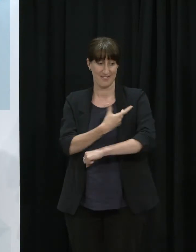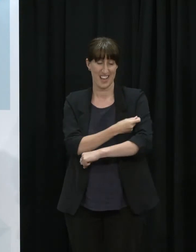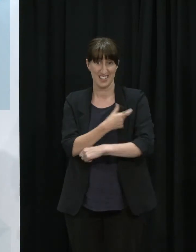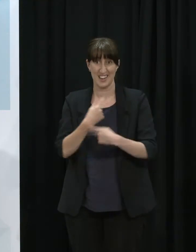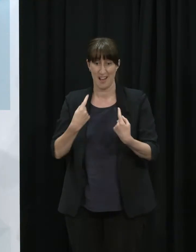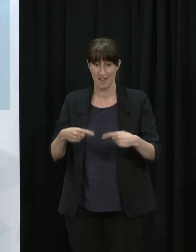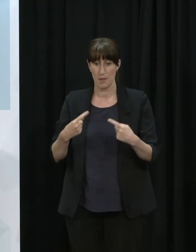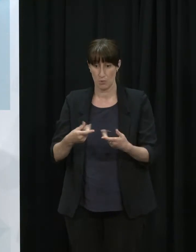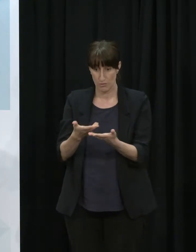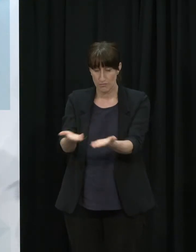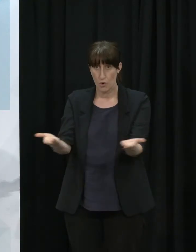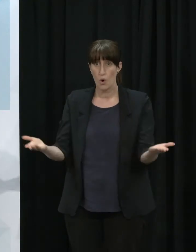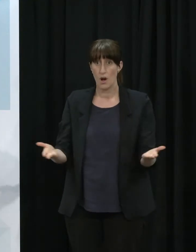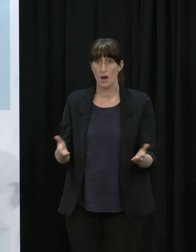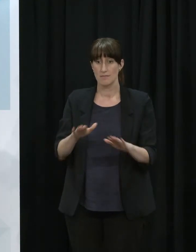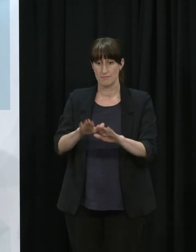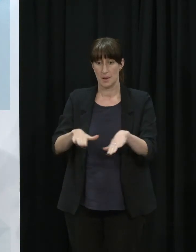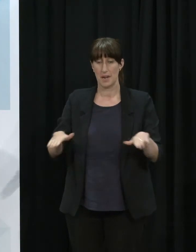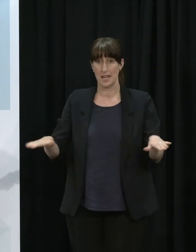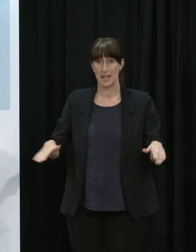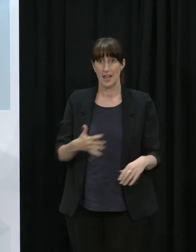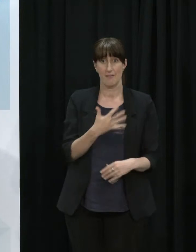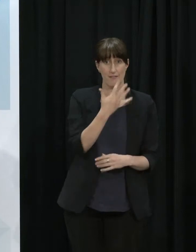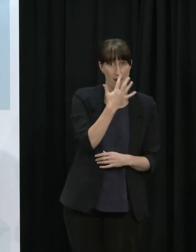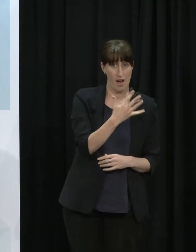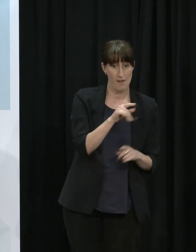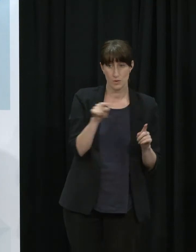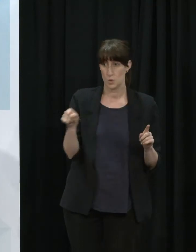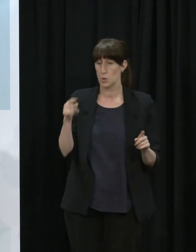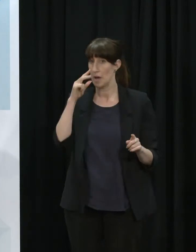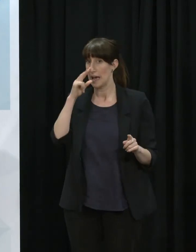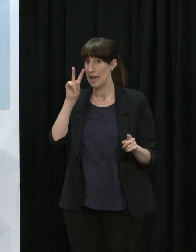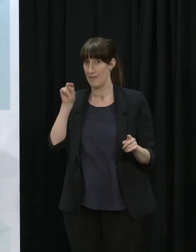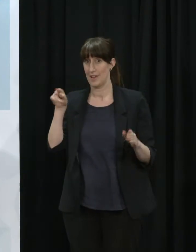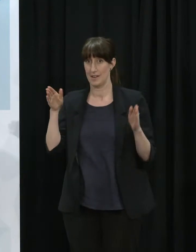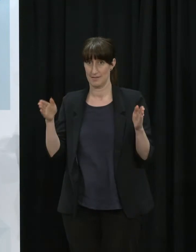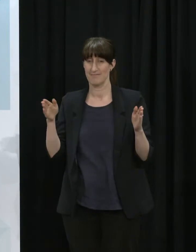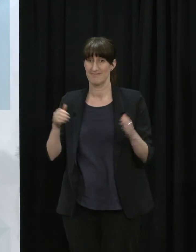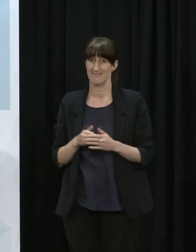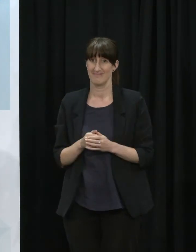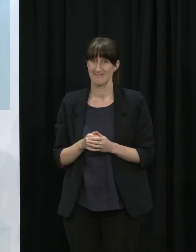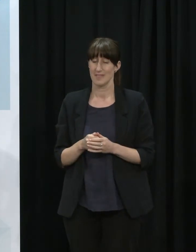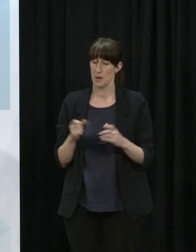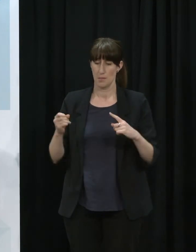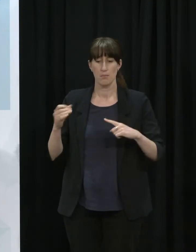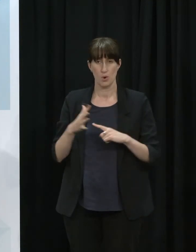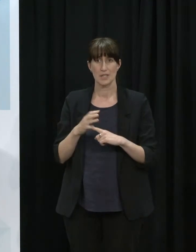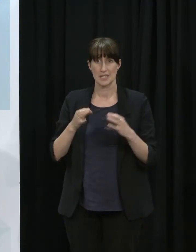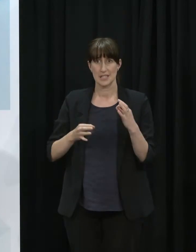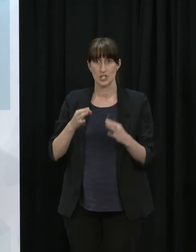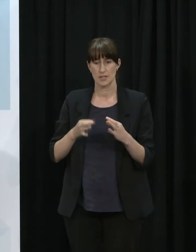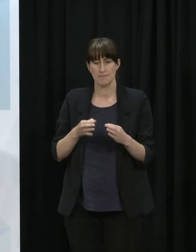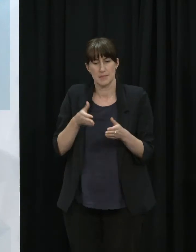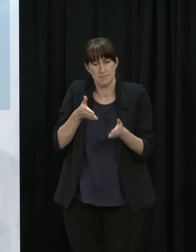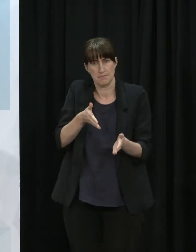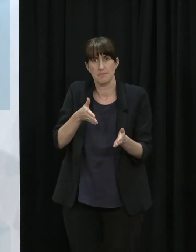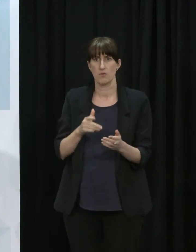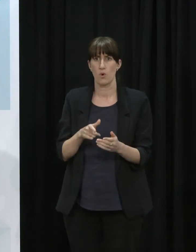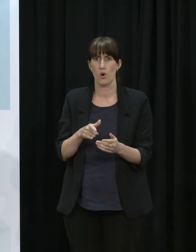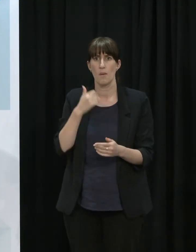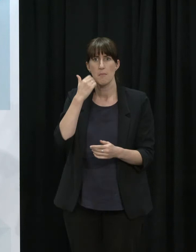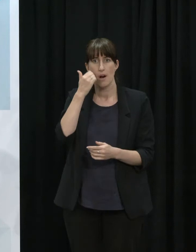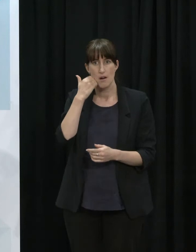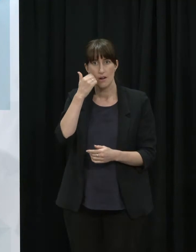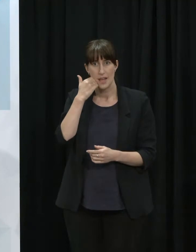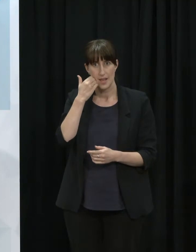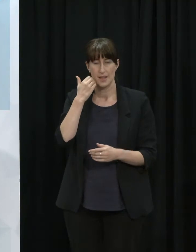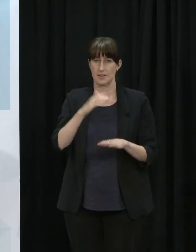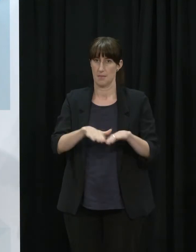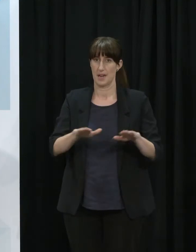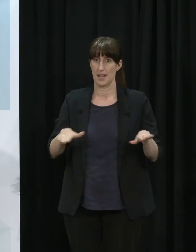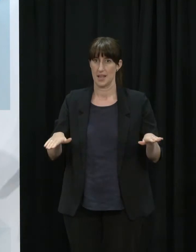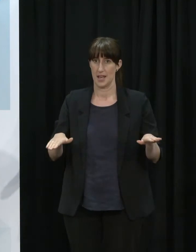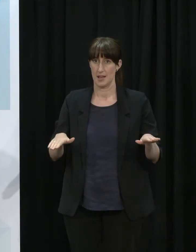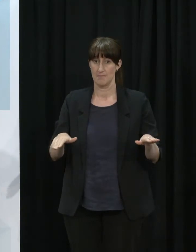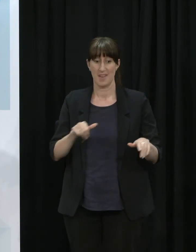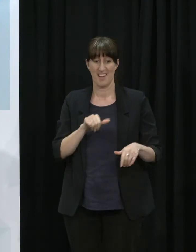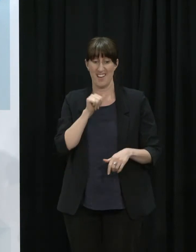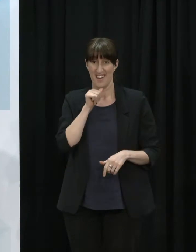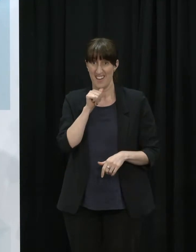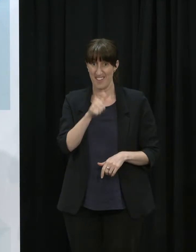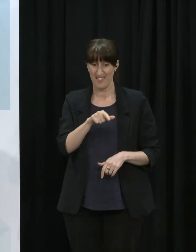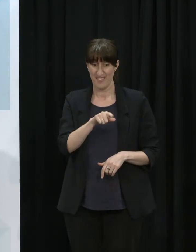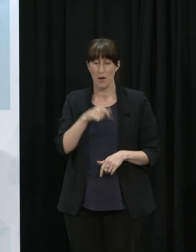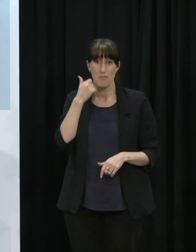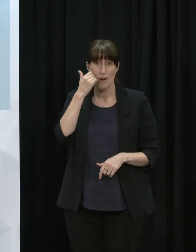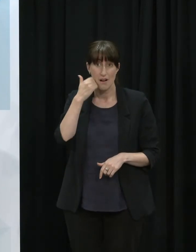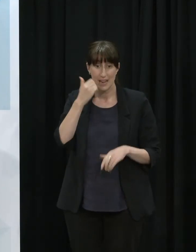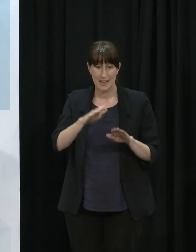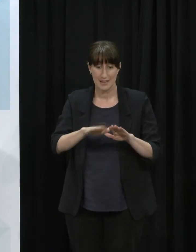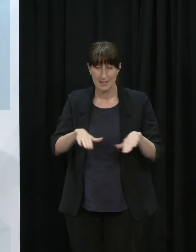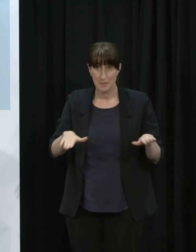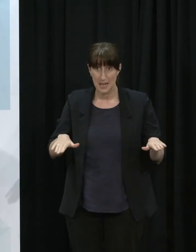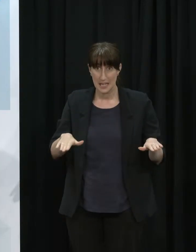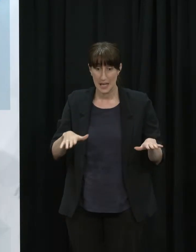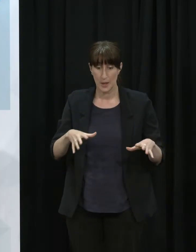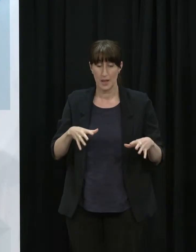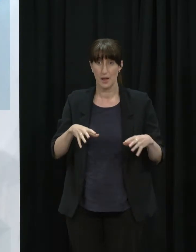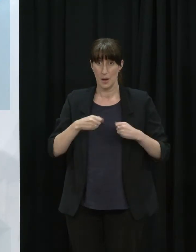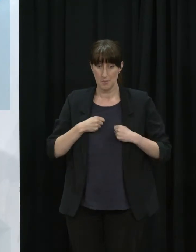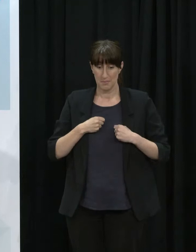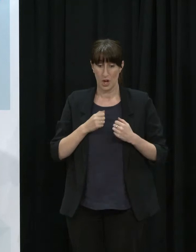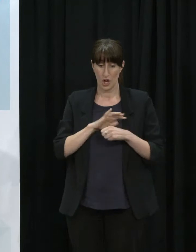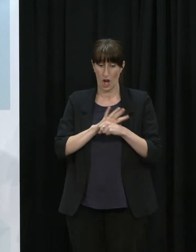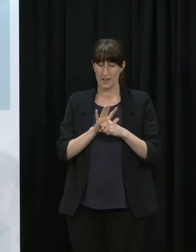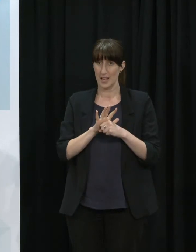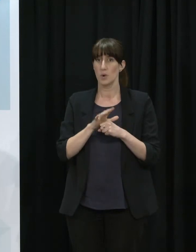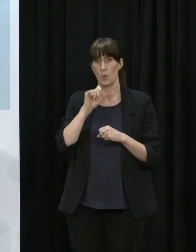ahau me te powhiri te whakatau